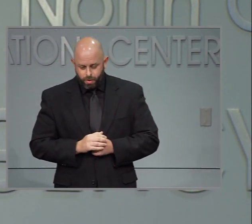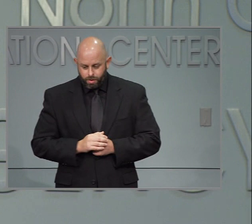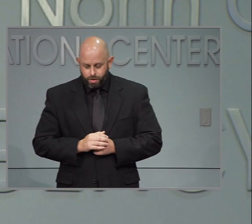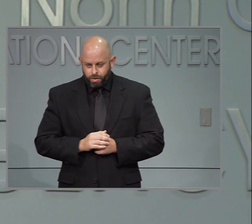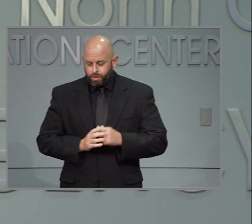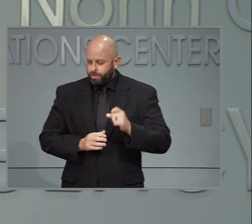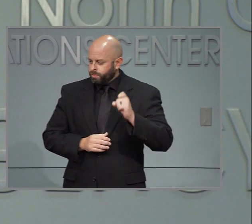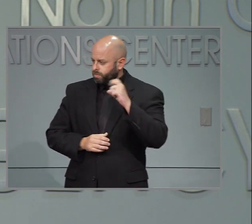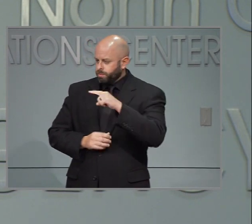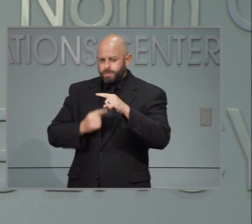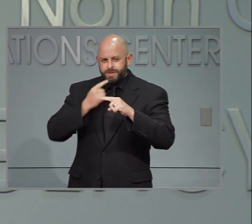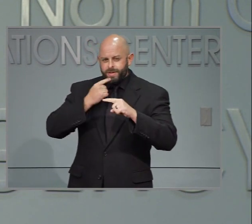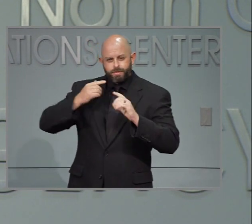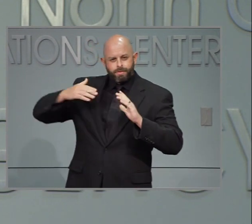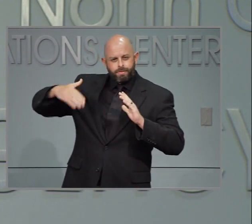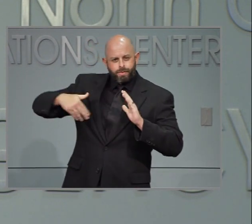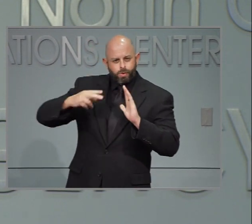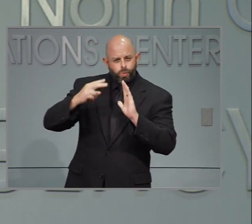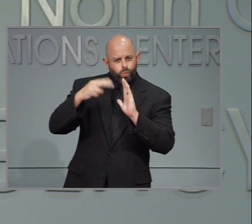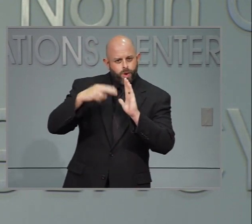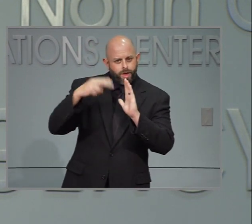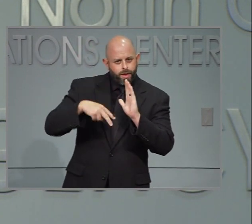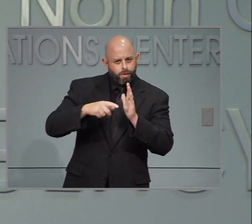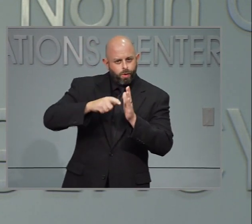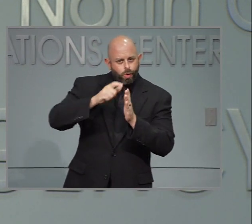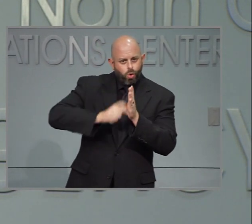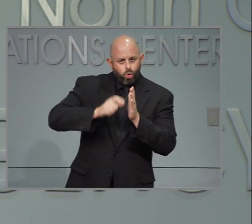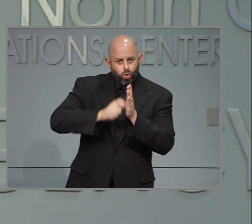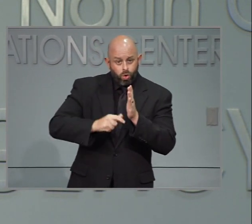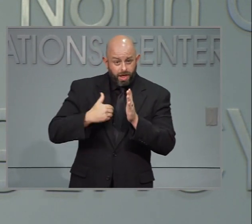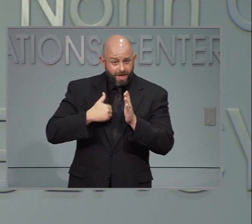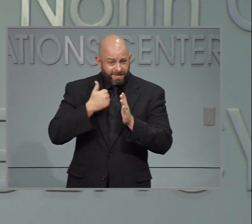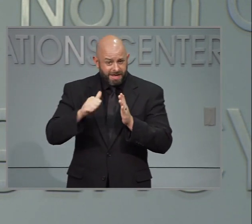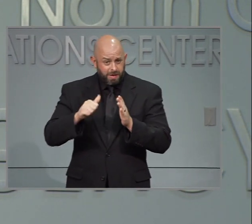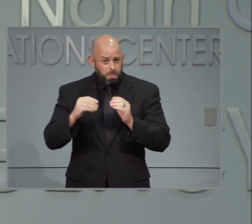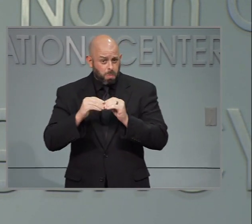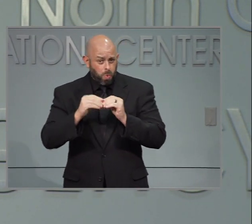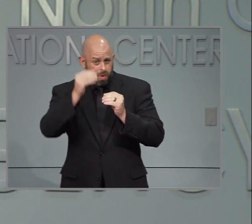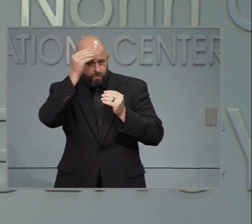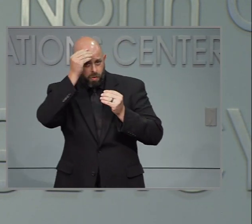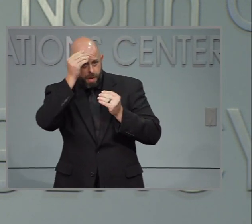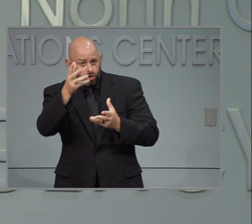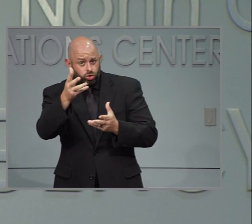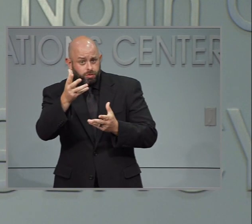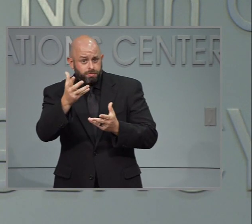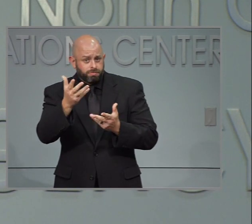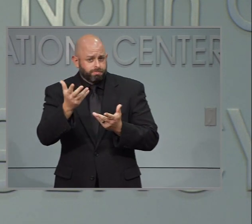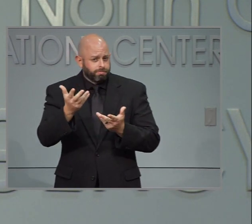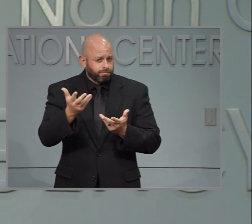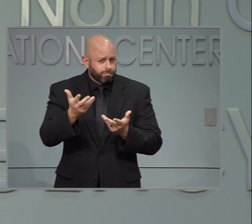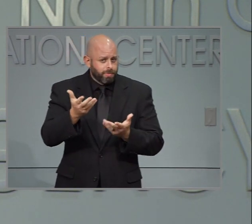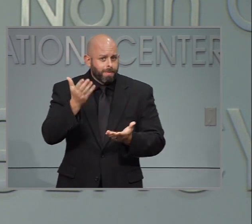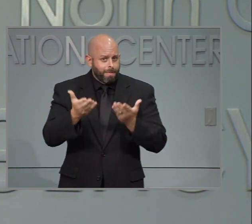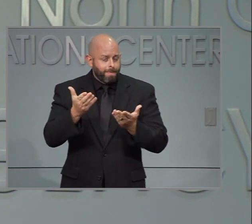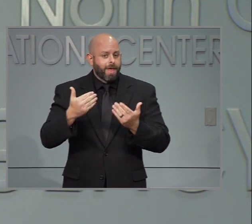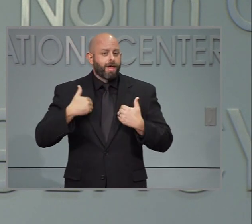Te dice, sí, no ha visto el ártico y el artículo tiene información que indique